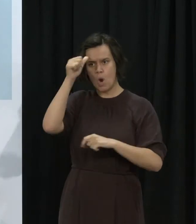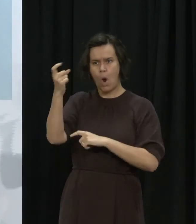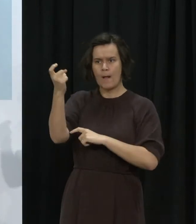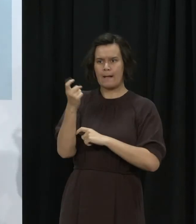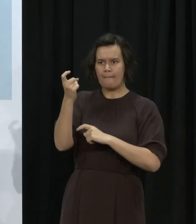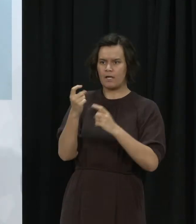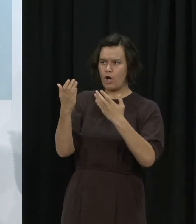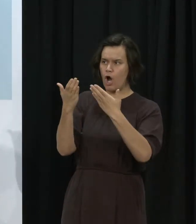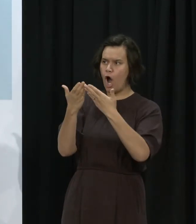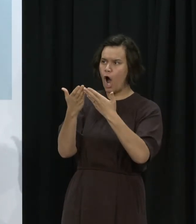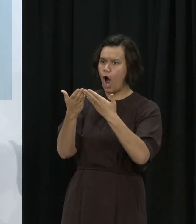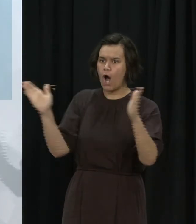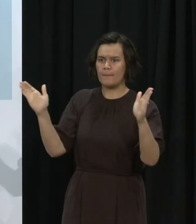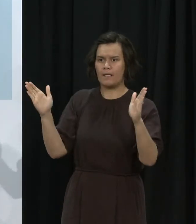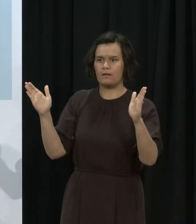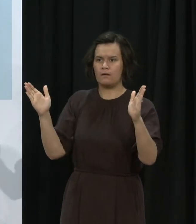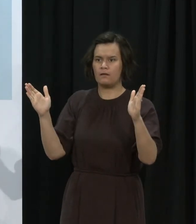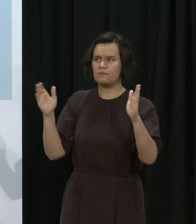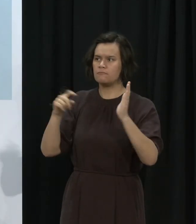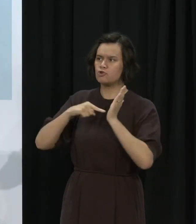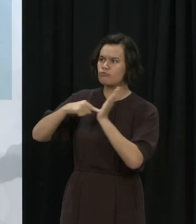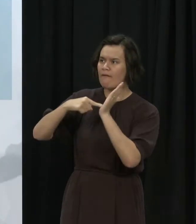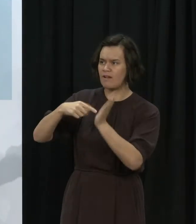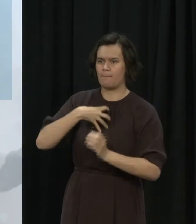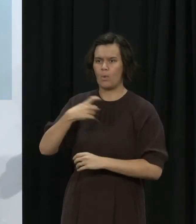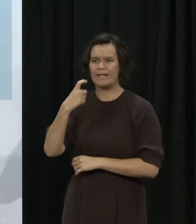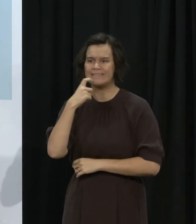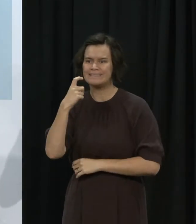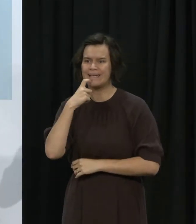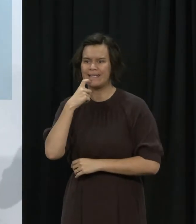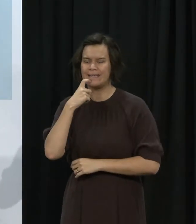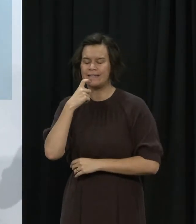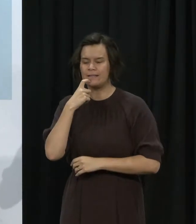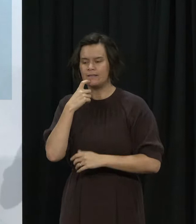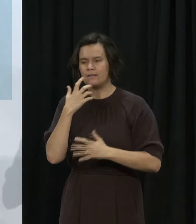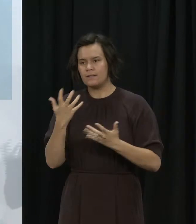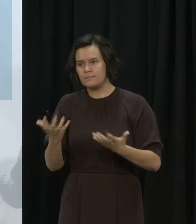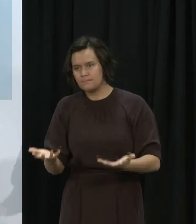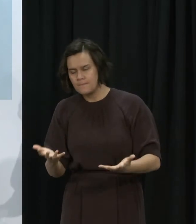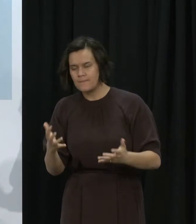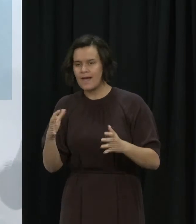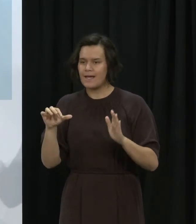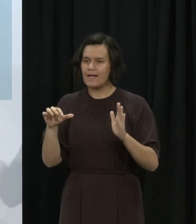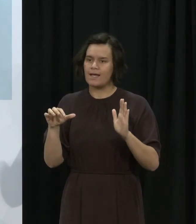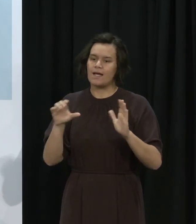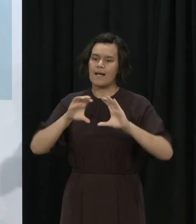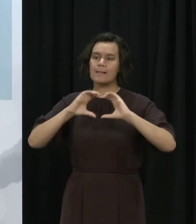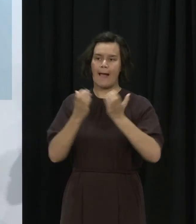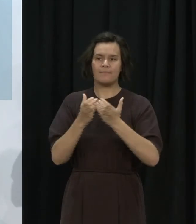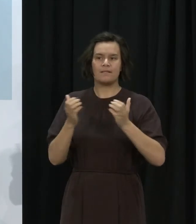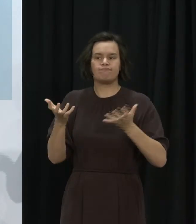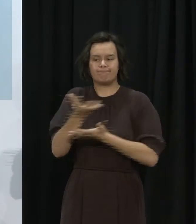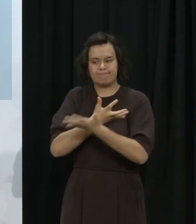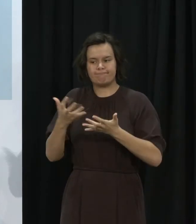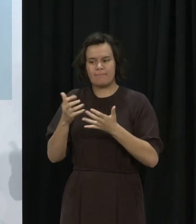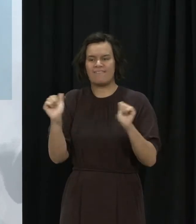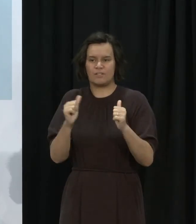ki te taitapa. Mai i te timatanga o te mate urutaru, kua whakapau kaha matou ki te